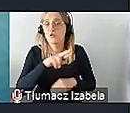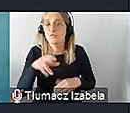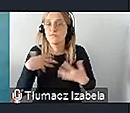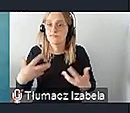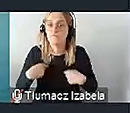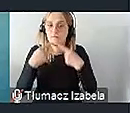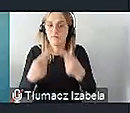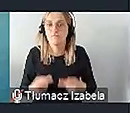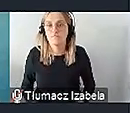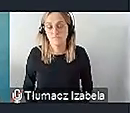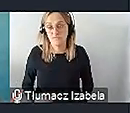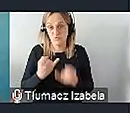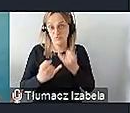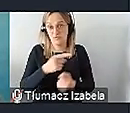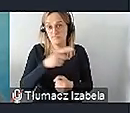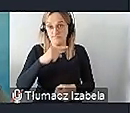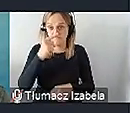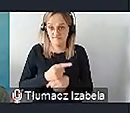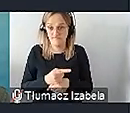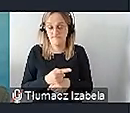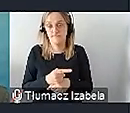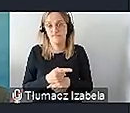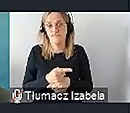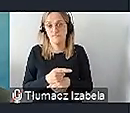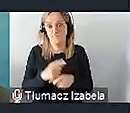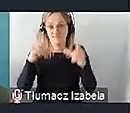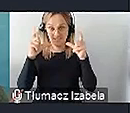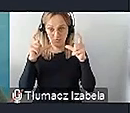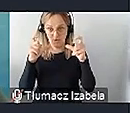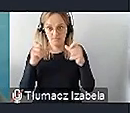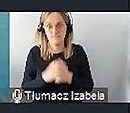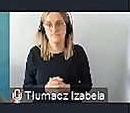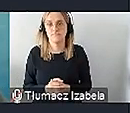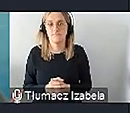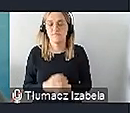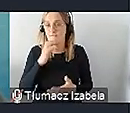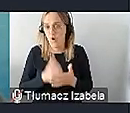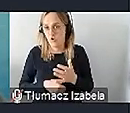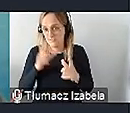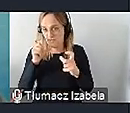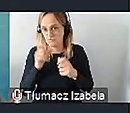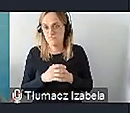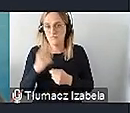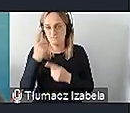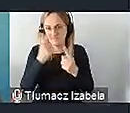Jeżeli zdecydują się państwo na wykorzystanie zdjęć w myśleniu wizualnym,